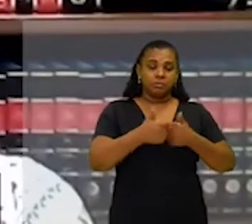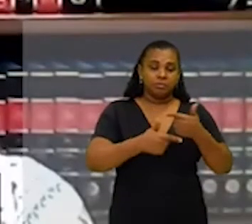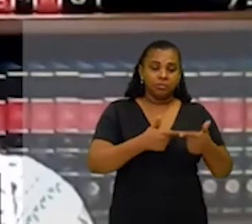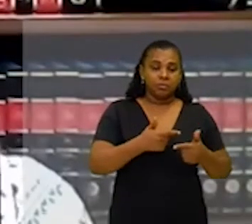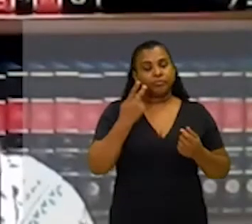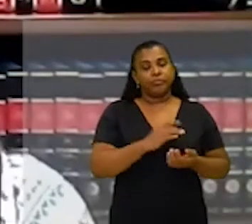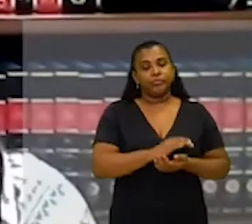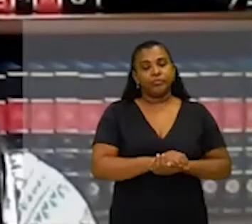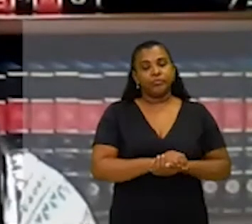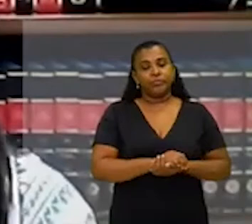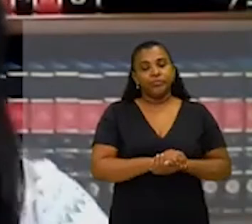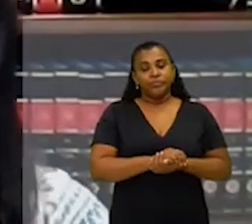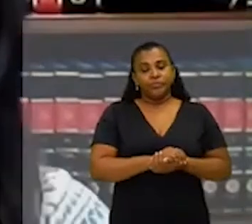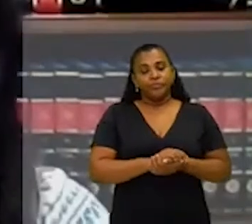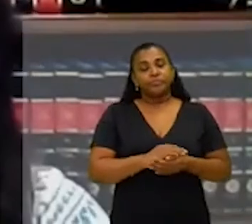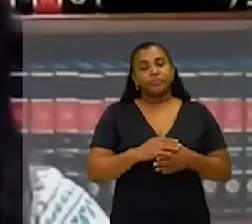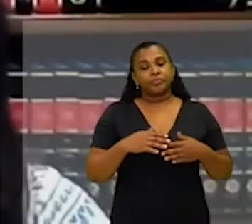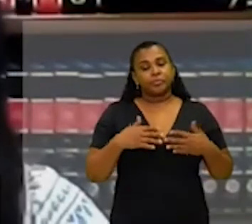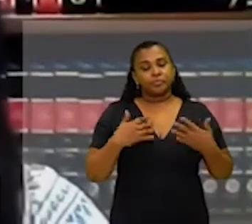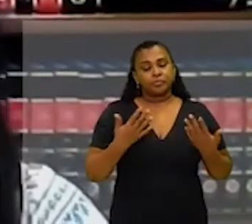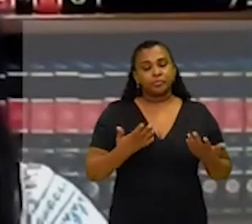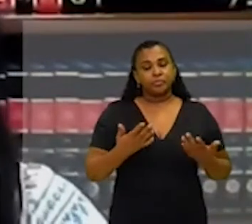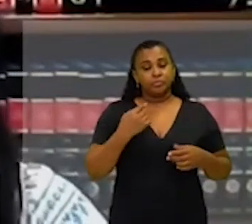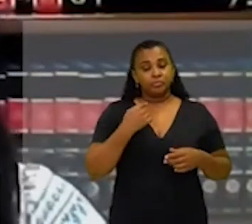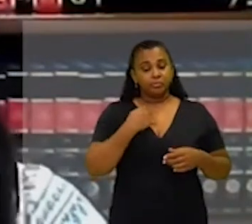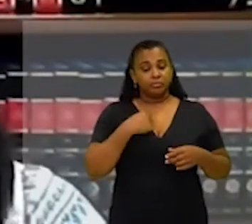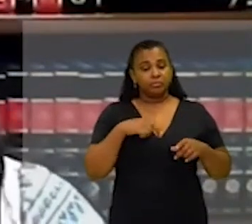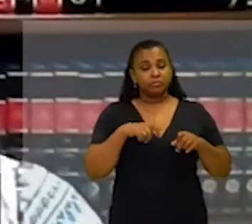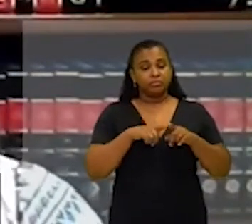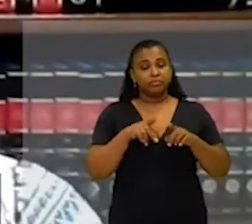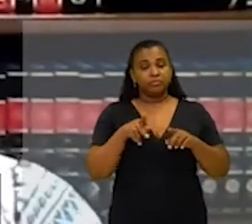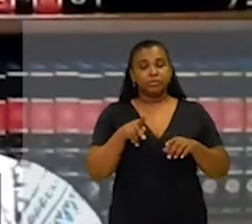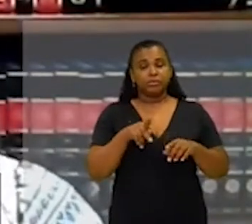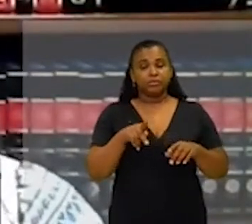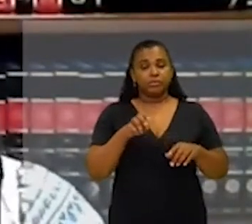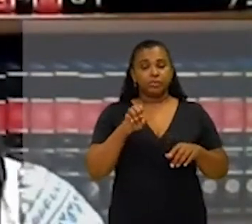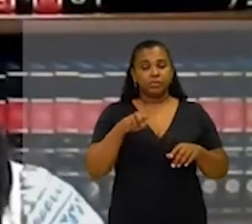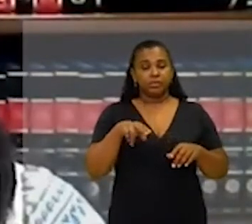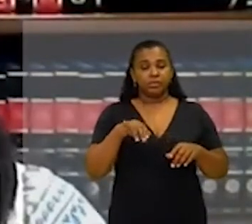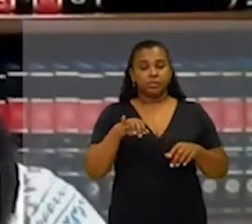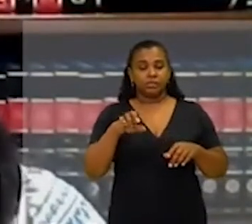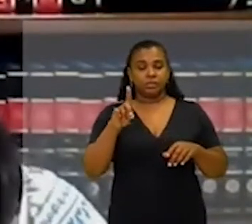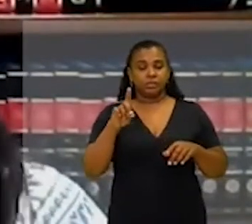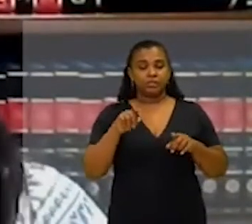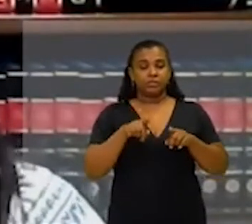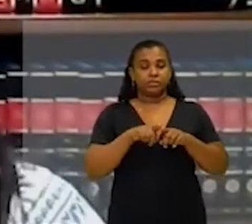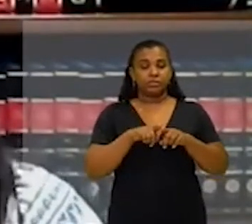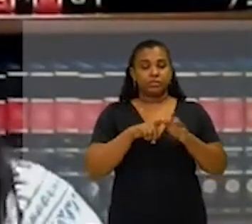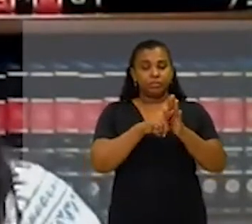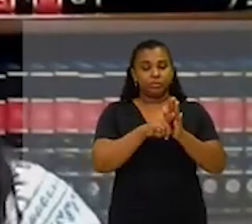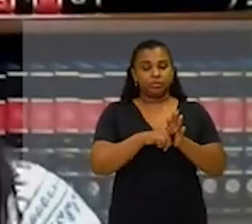é tão irão te deu pronto a professora Eneida e o pesquisador Eric a gente